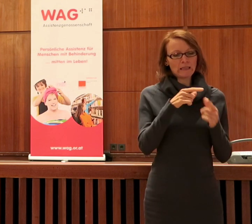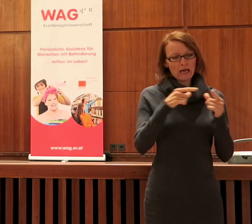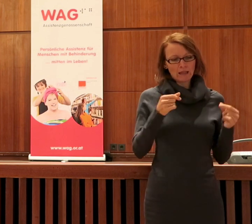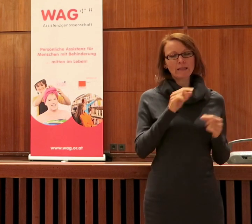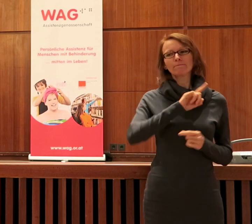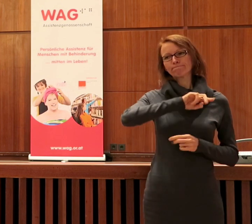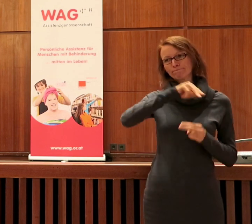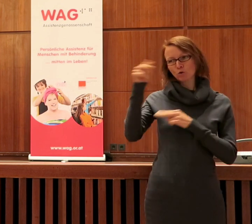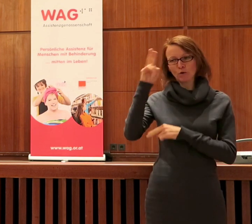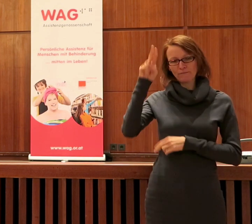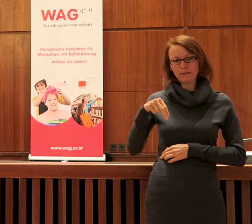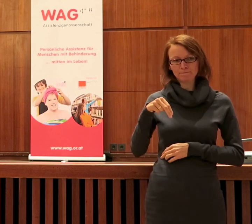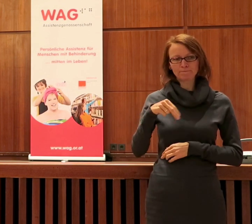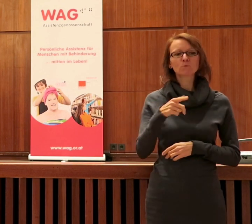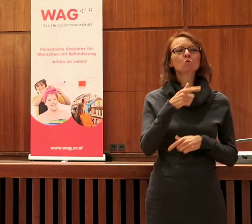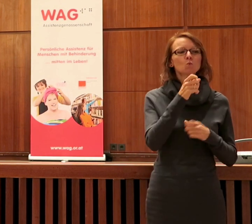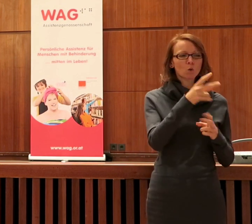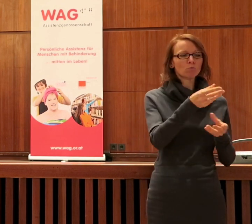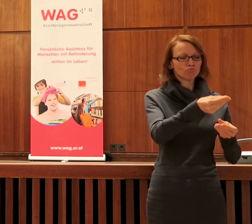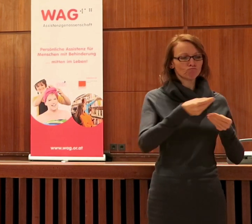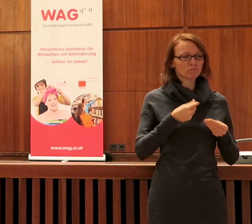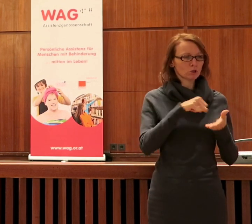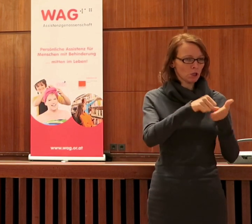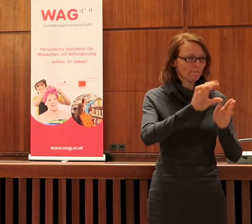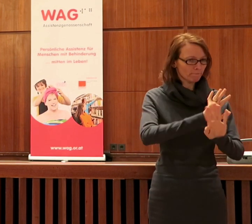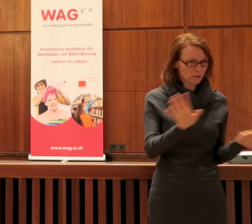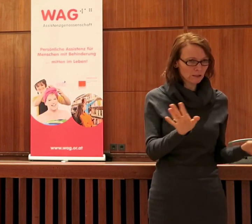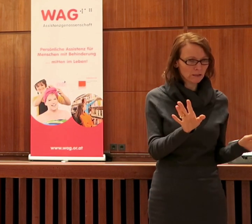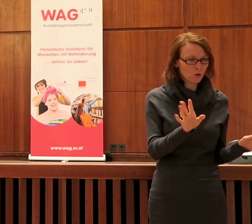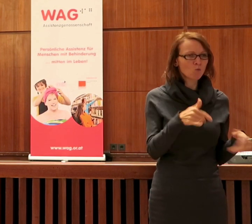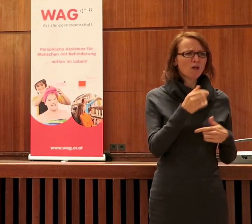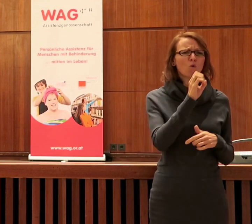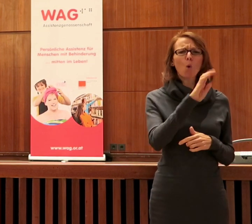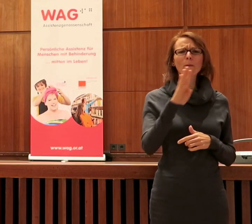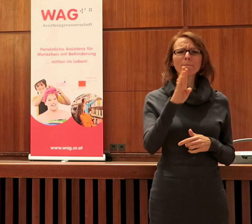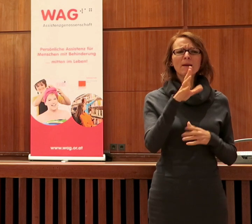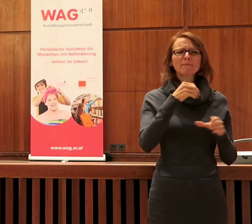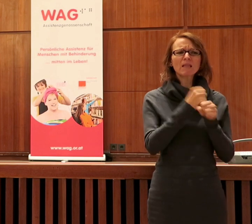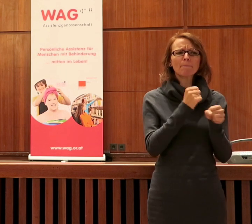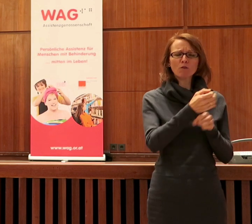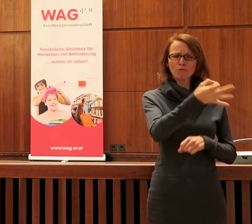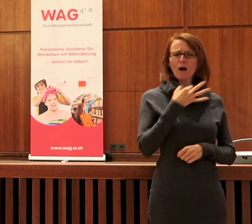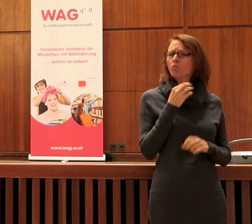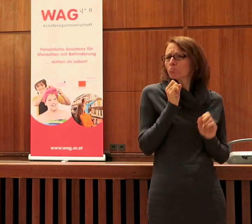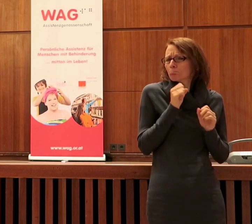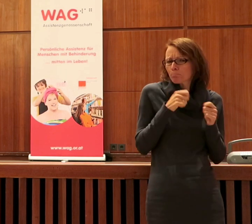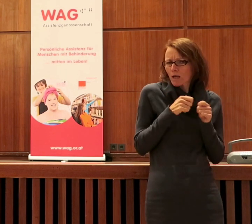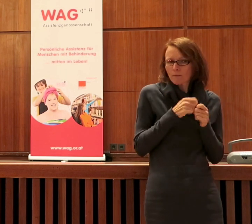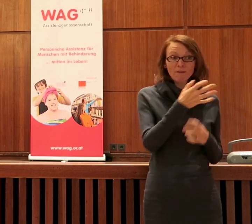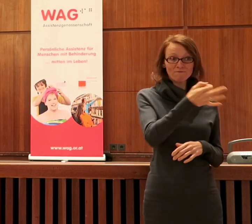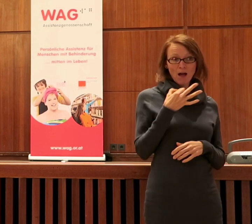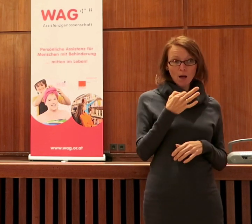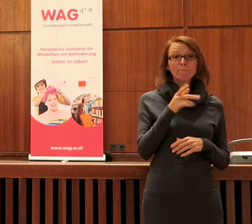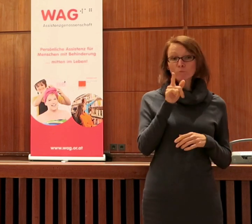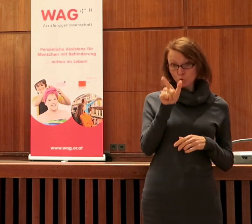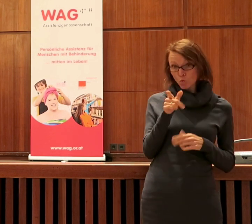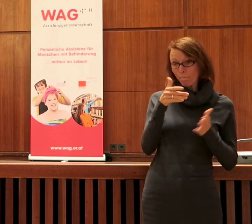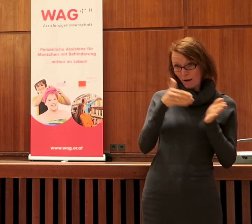Gut er gibt mir die Karte. Ich zahle sie. Dann fragt mich der ÖBB Mitarbeiter, was total in Ordnung ist: "Brauchen Sie Hilfe zum Bahnsteig?"